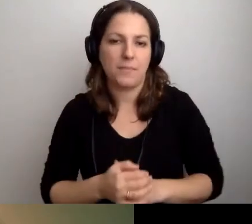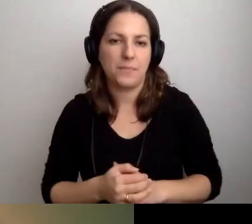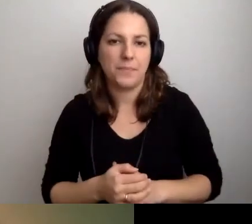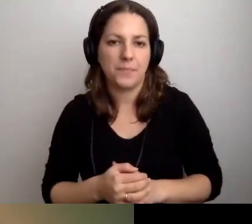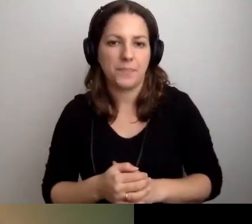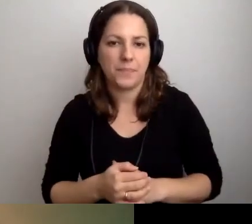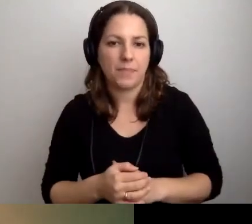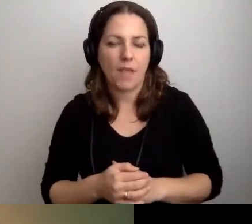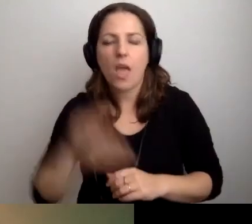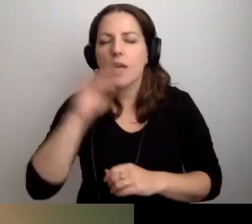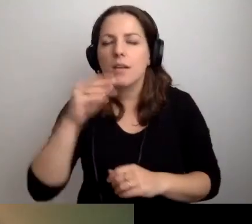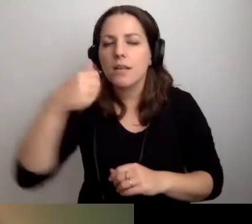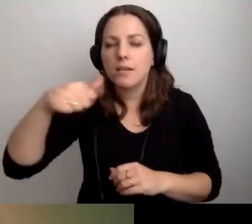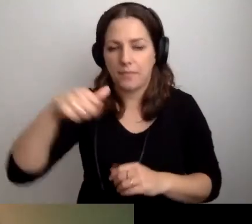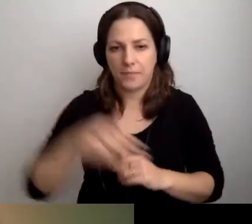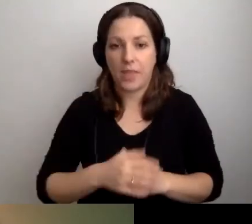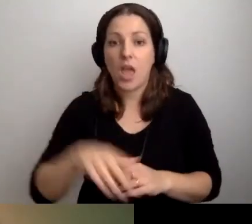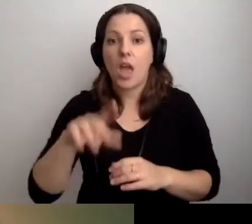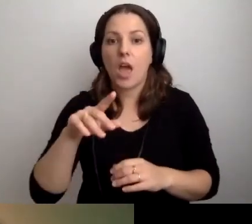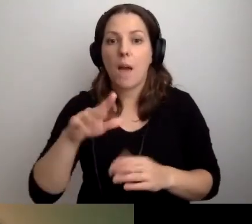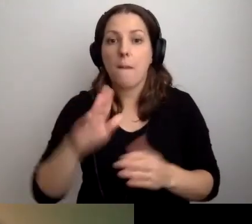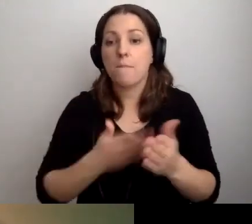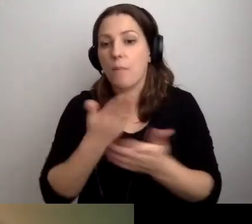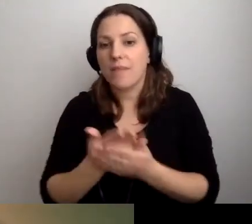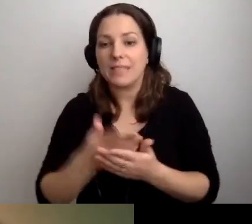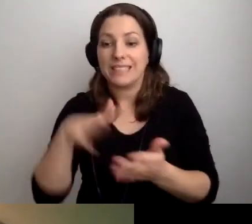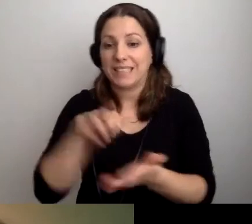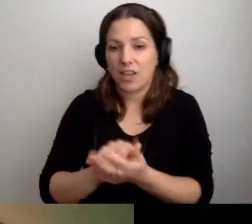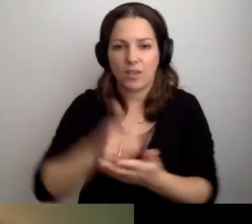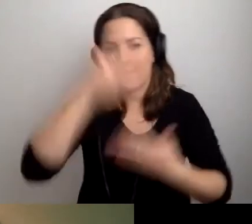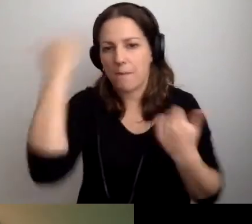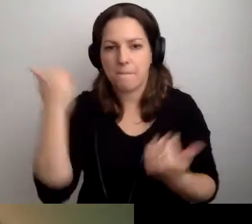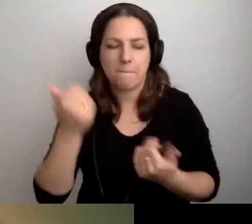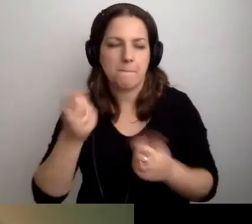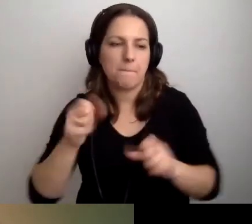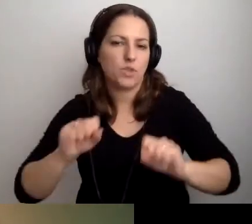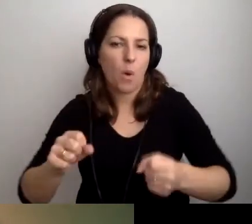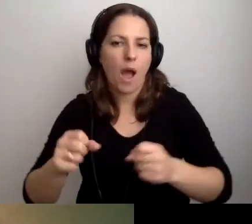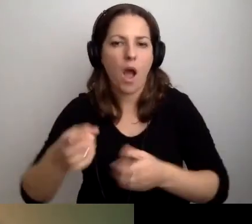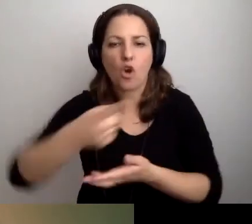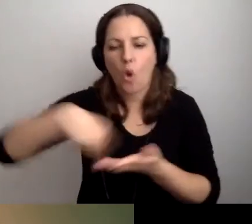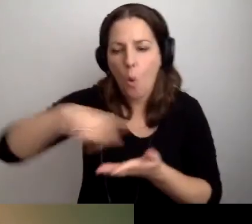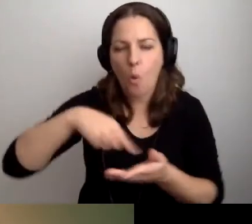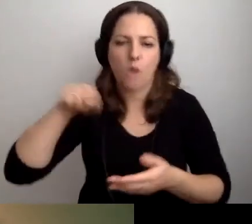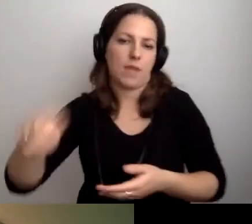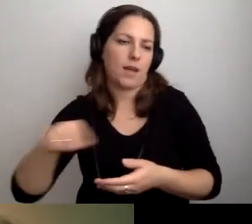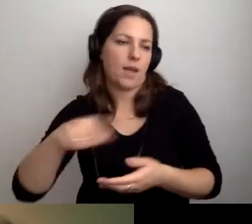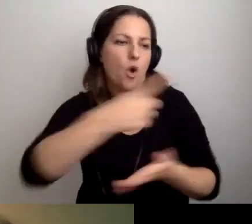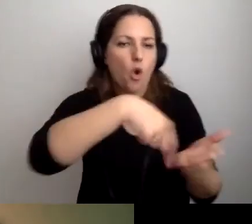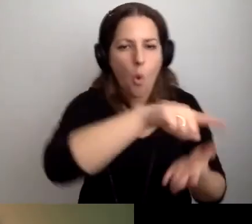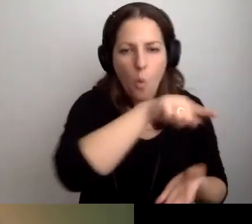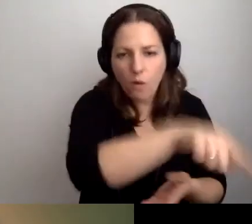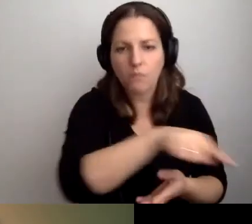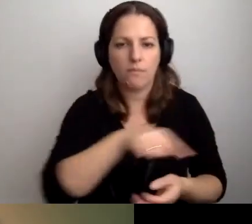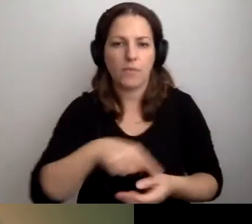Jeżeli są proponowane zajęcia z kół naukowych,